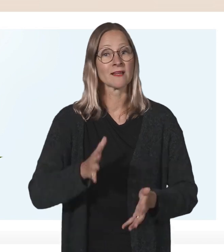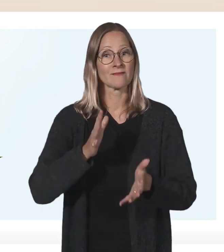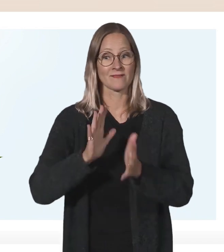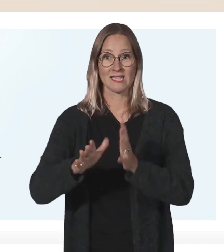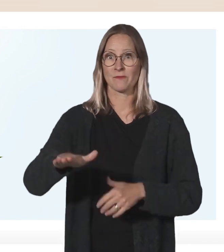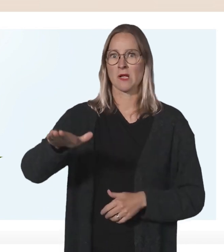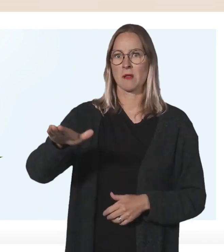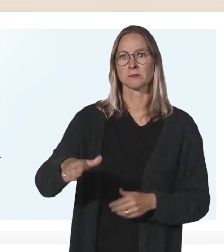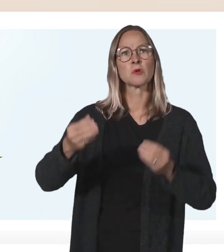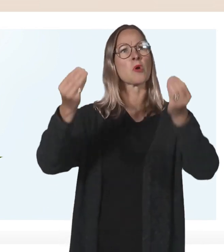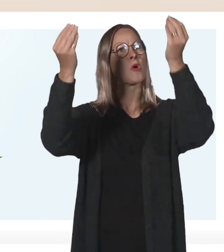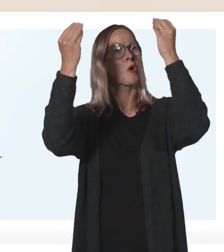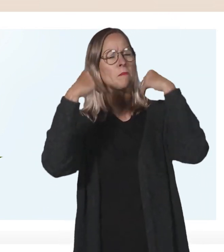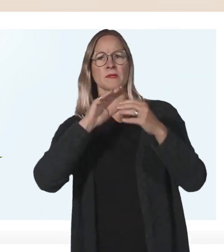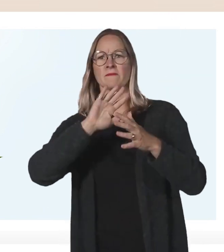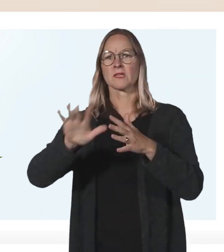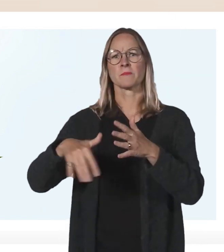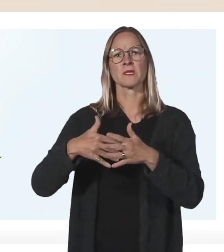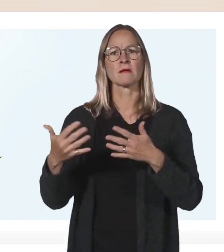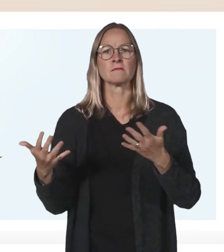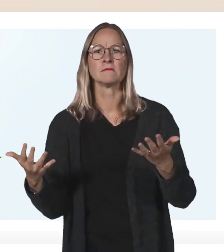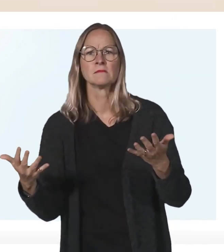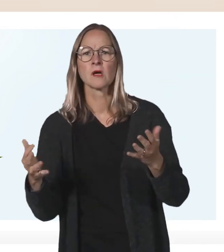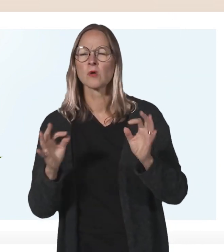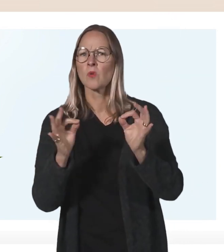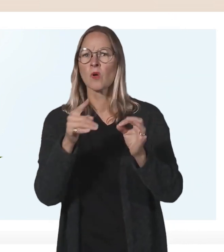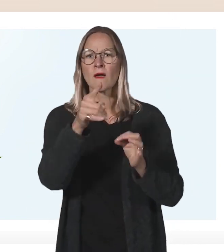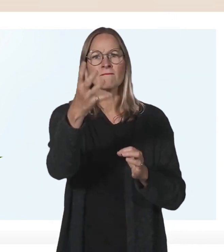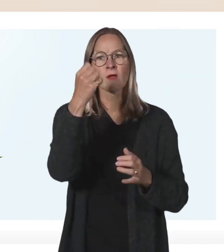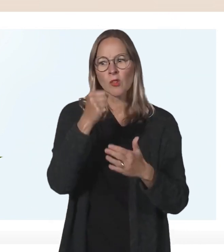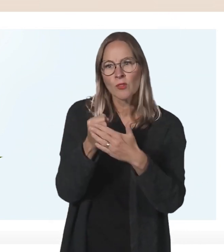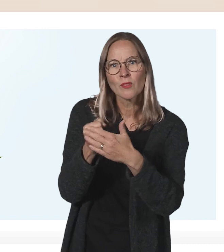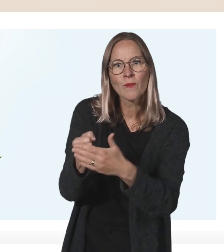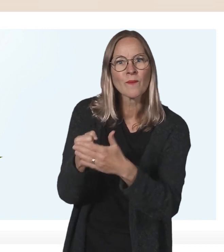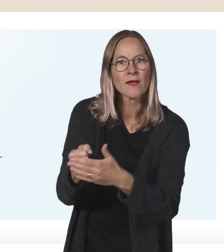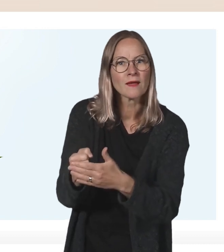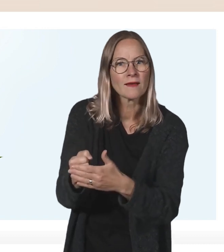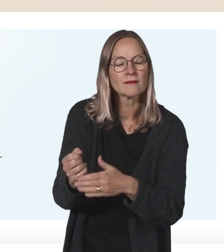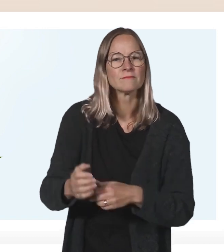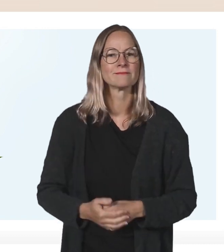Miten sinä voit tukea viittovaa lasta oppimaan viittomakieltä?